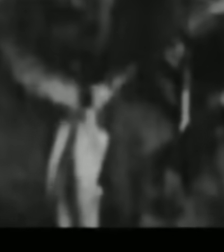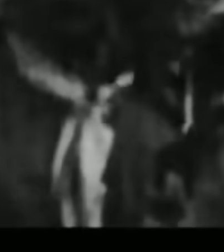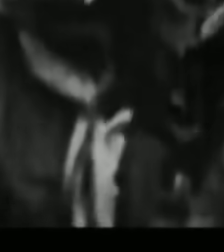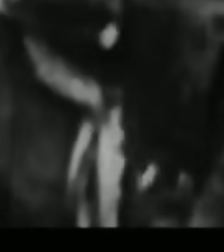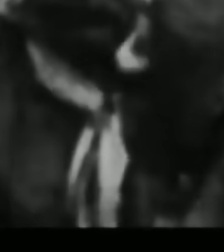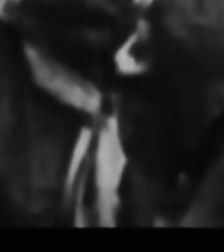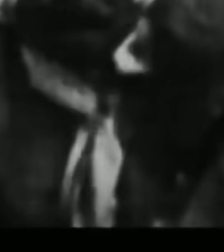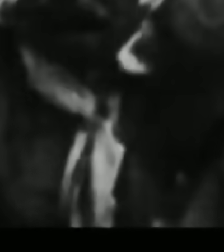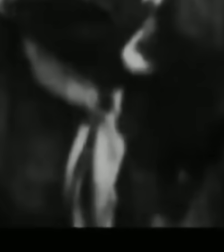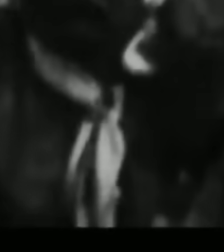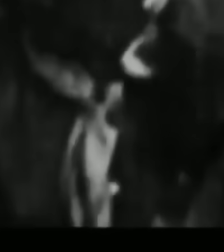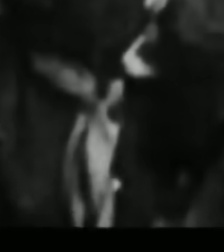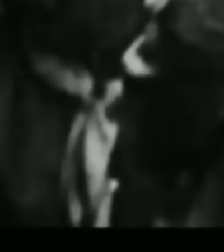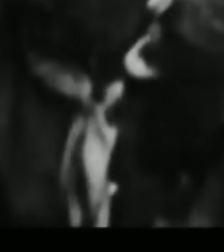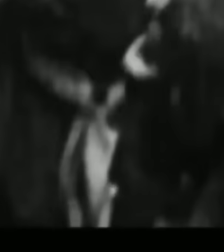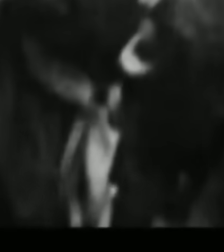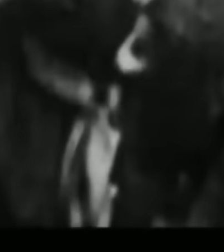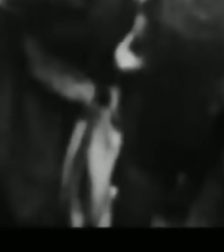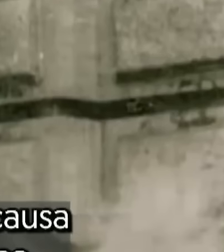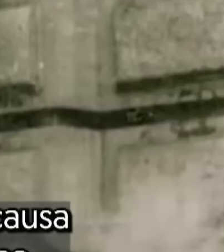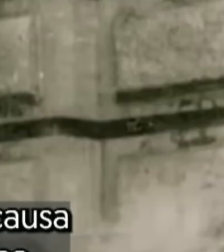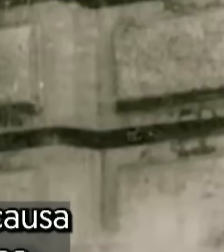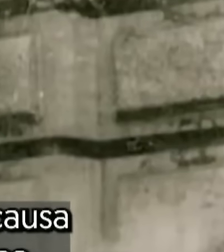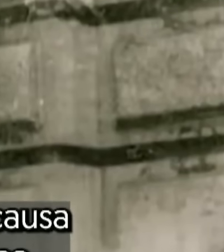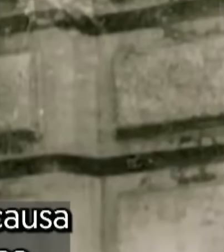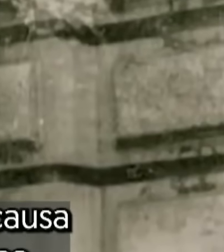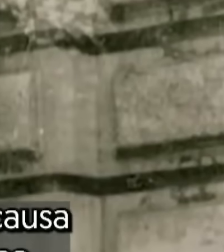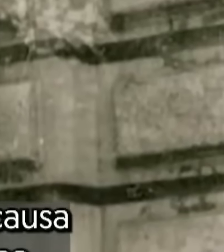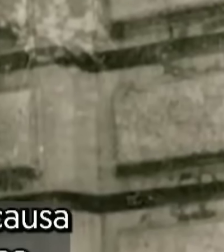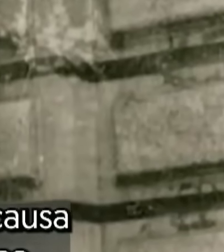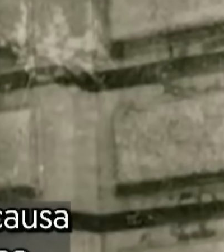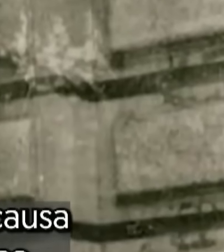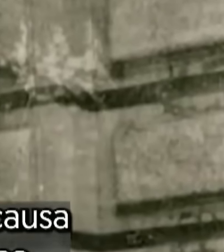pese a no haber estudiado ni tener formación castrense su genio militar y su compromiso con